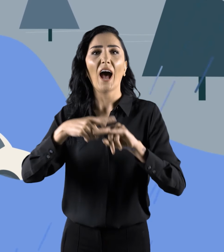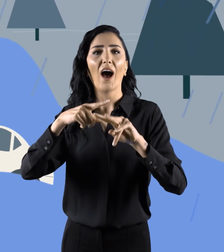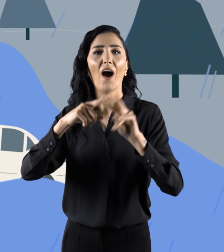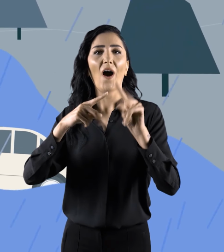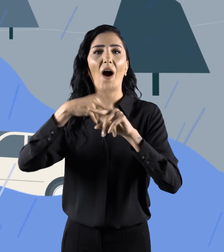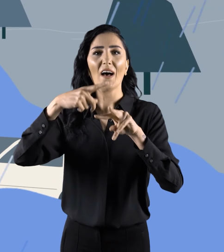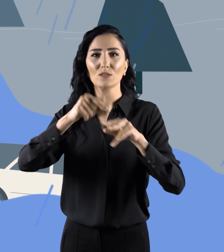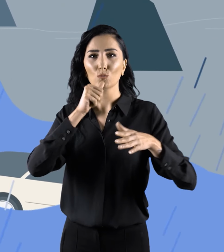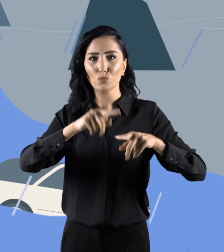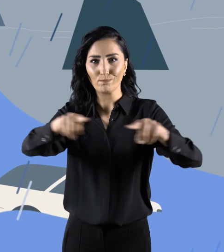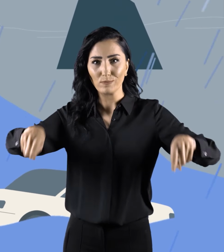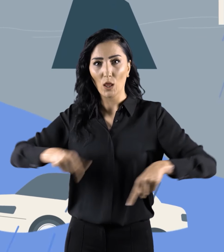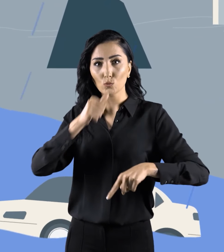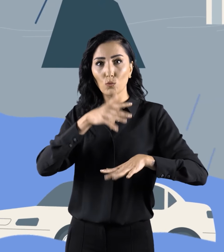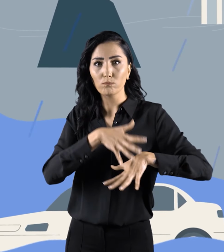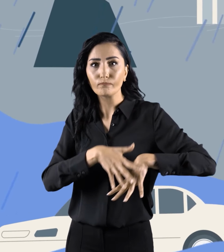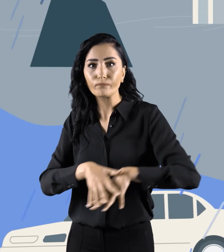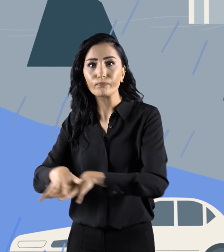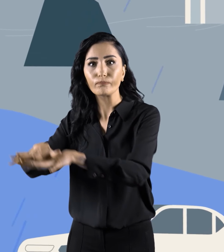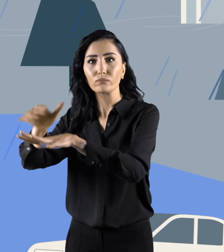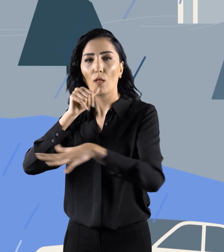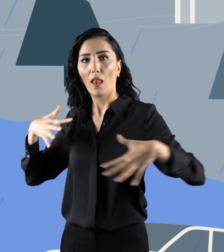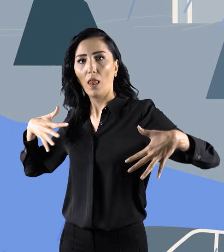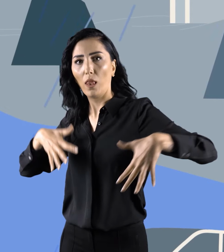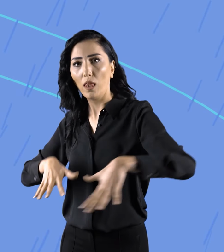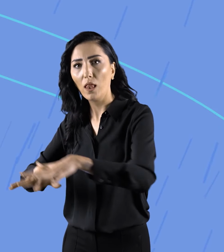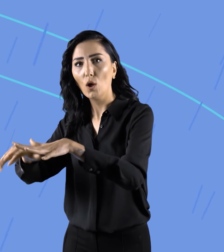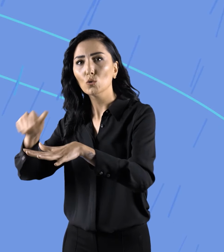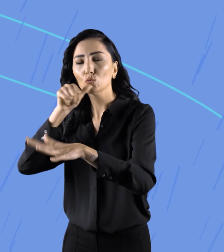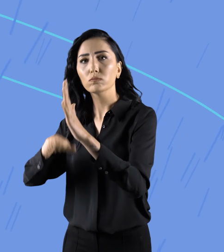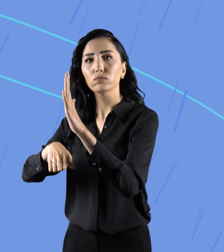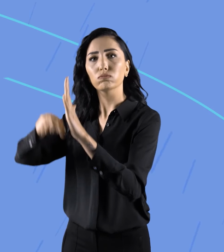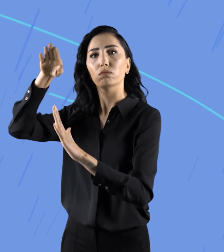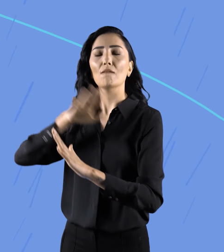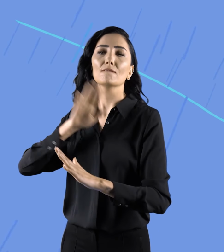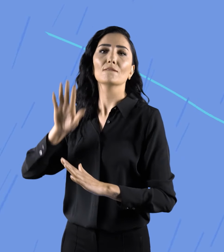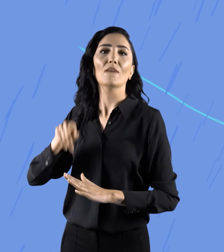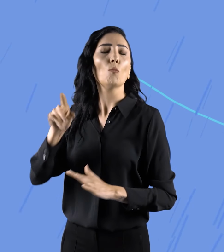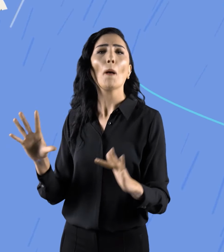Havza yamaçlarından gelen su miktarı dere yataklarında toplanır ve derenin su seviyesi yükselir.